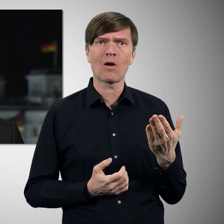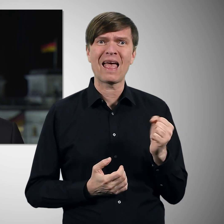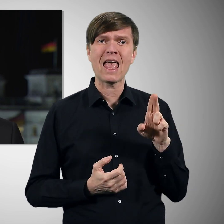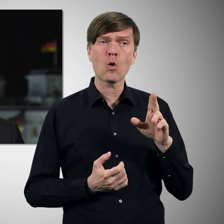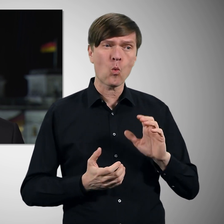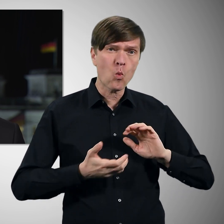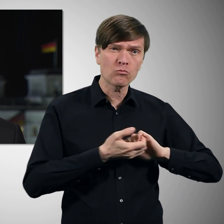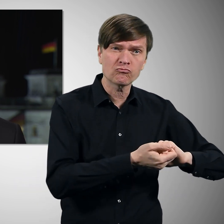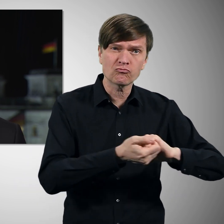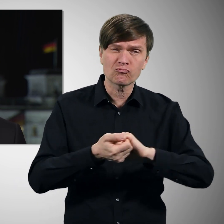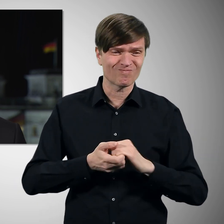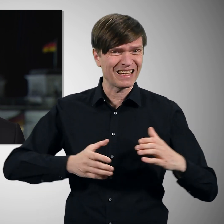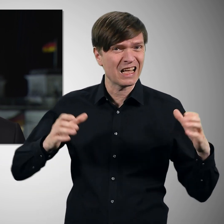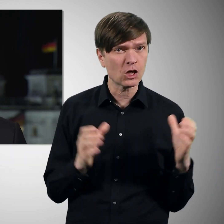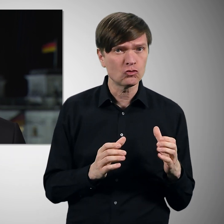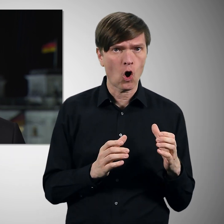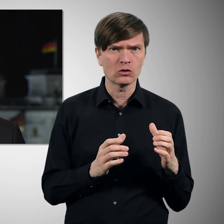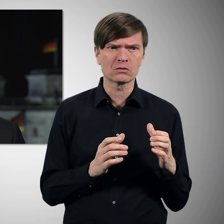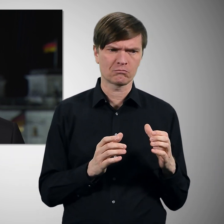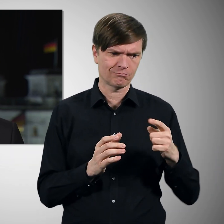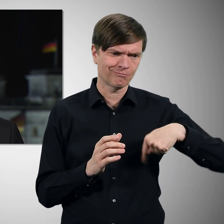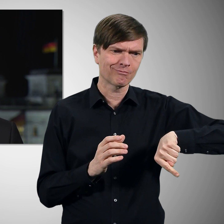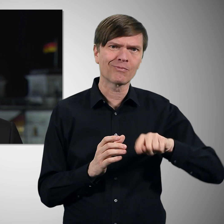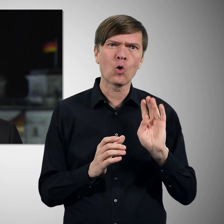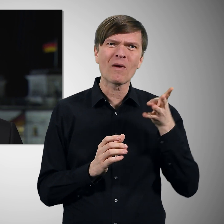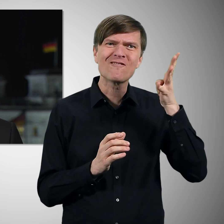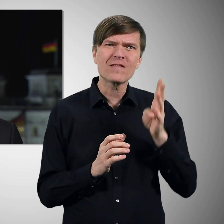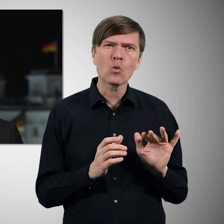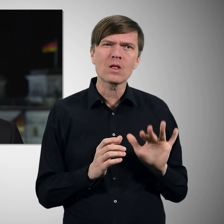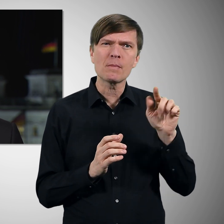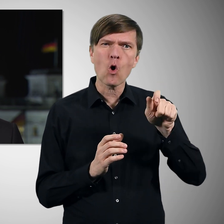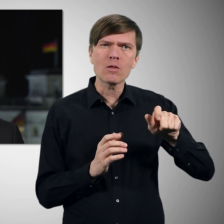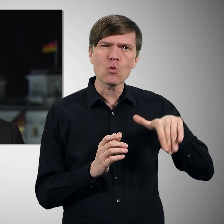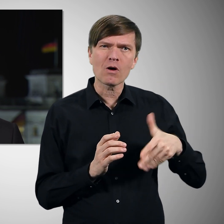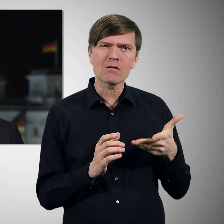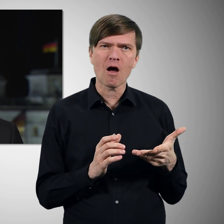dann handelt sie für mehr als 400 Millionen Bürgerinnen und Bürger. In einer Welt mit acht,